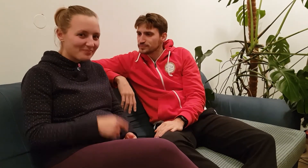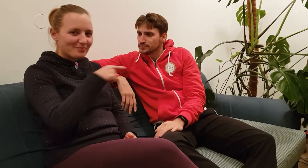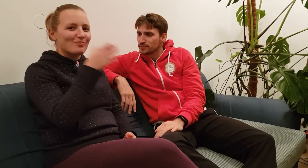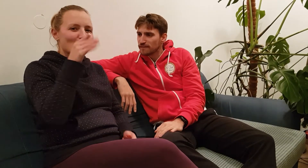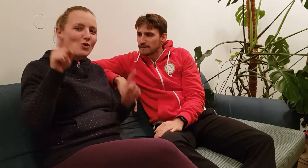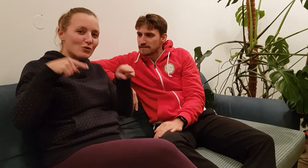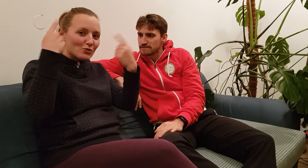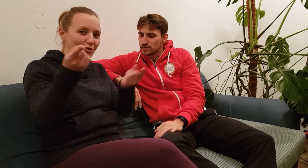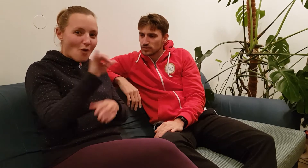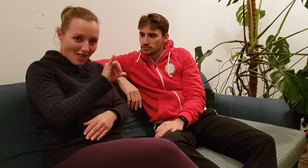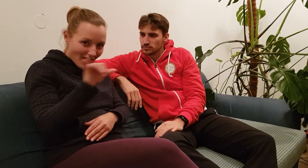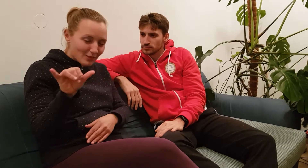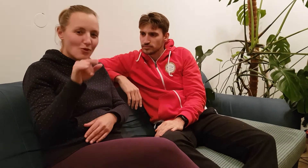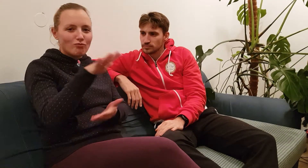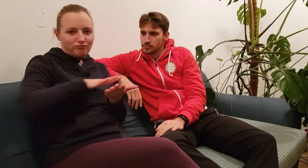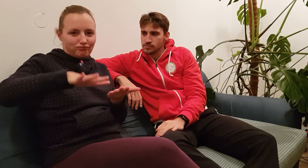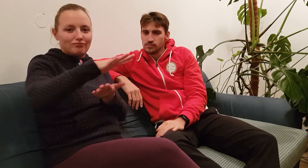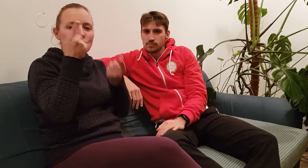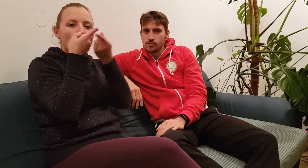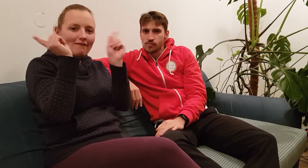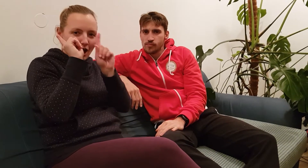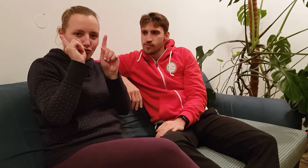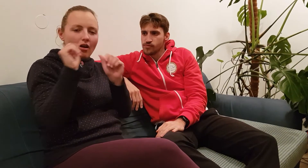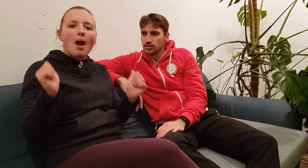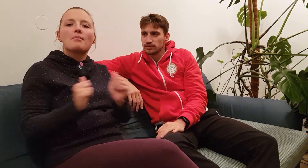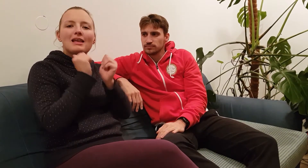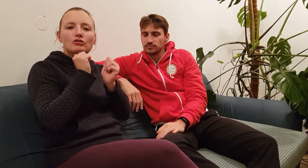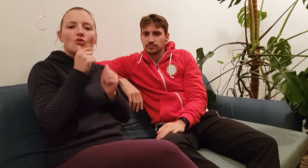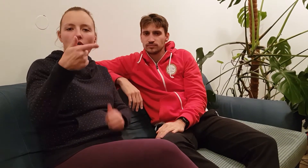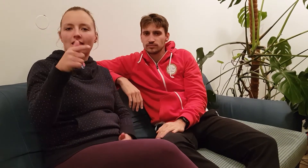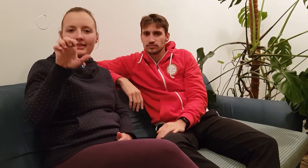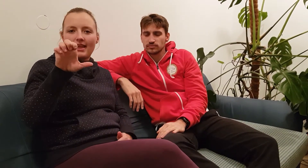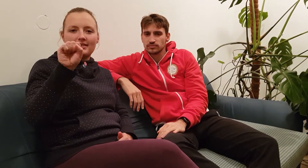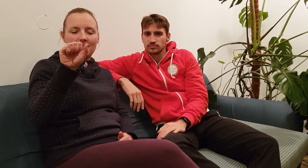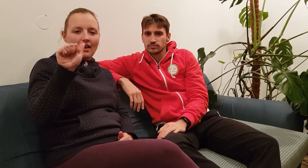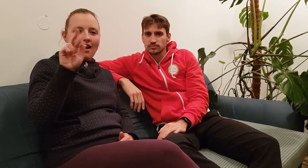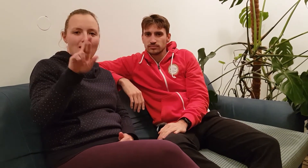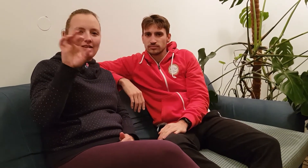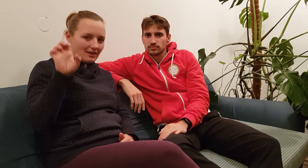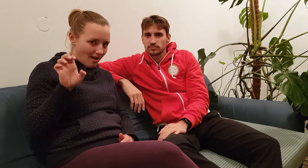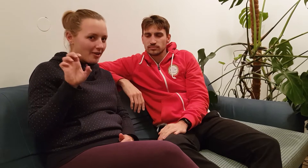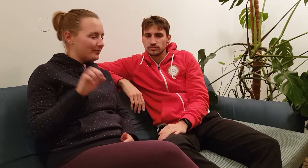To bo drugo leto, na Slovaškem - Tesare.